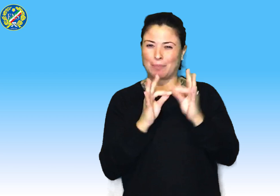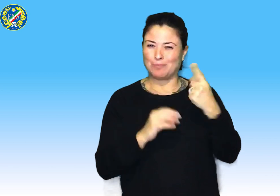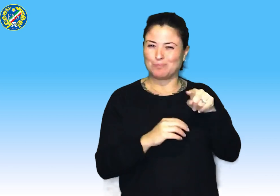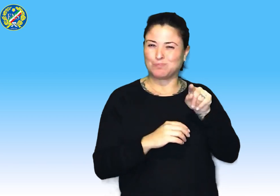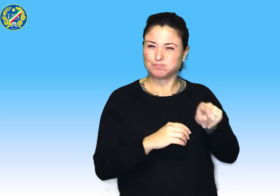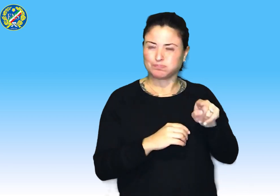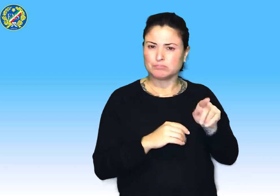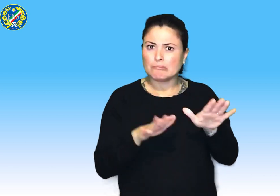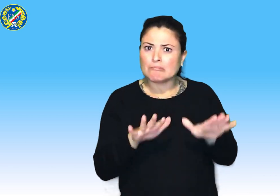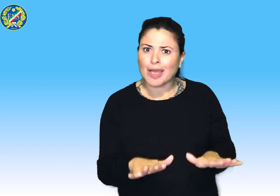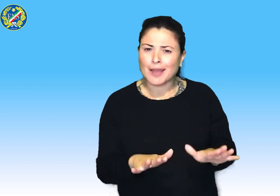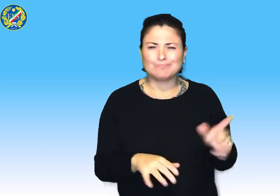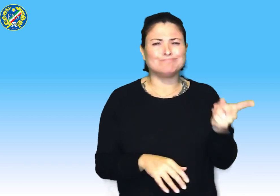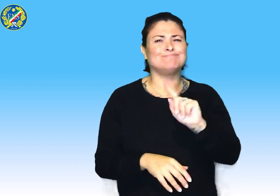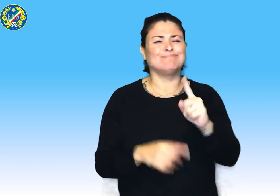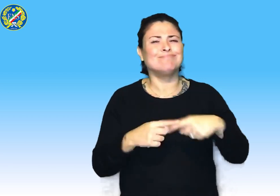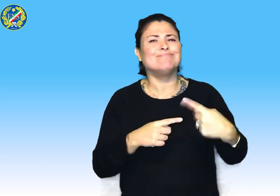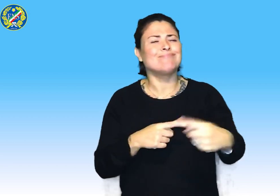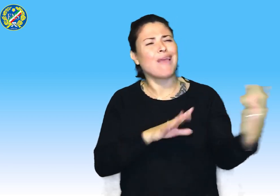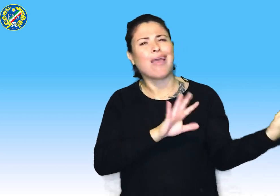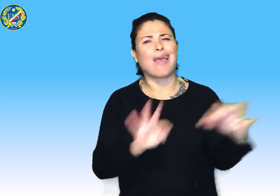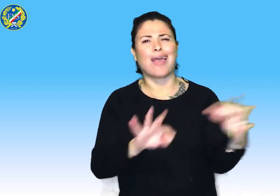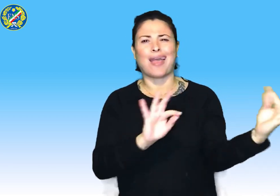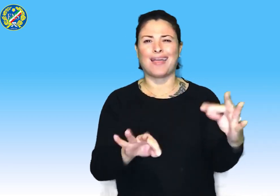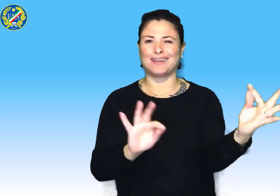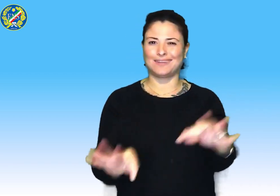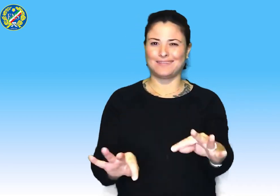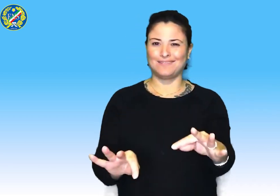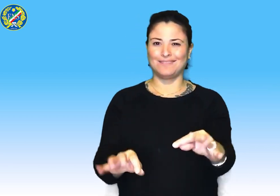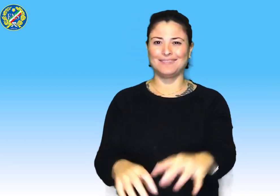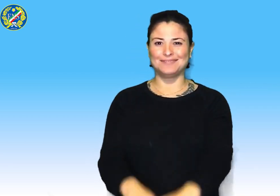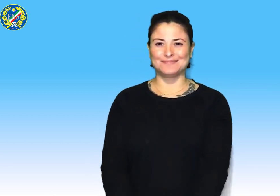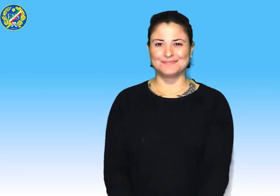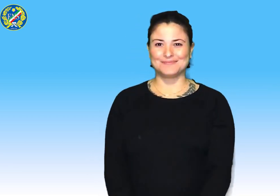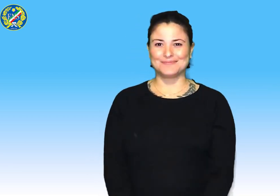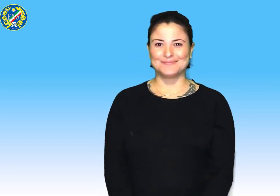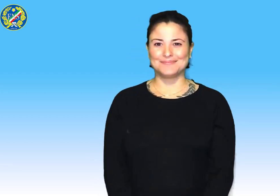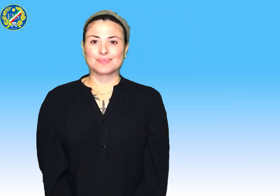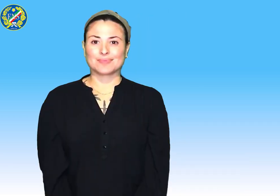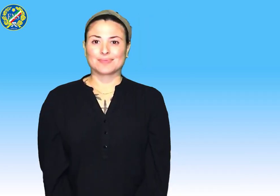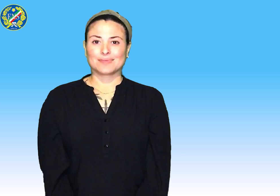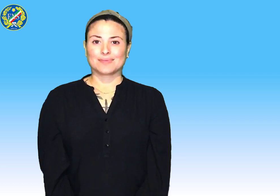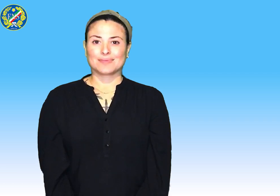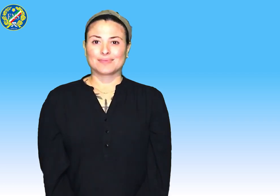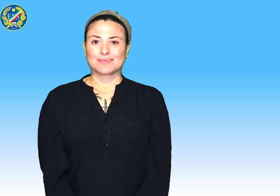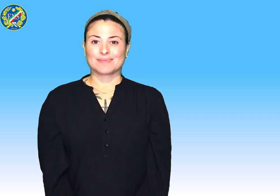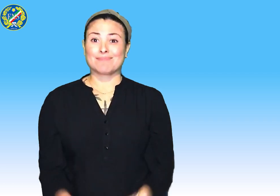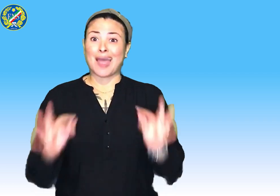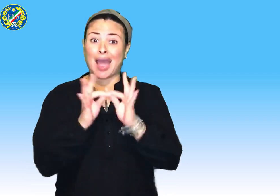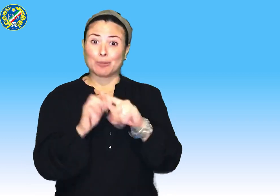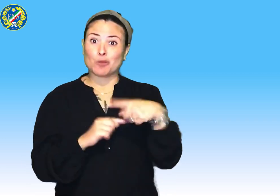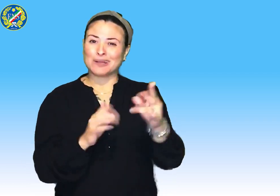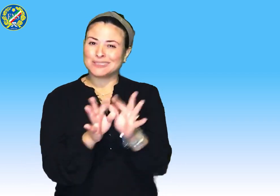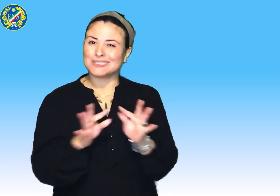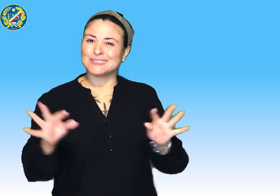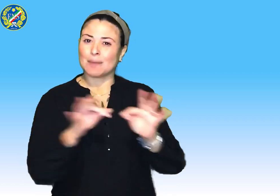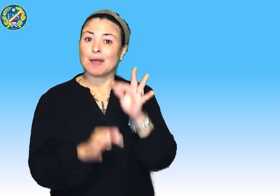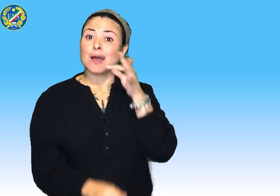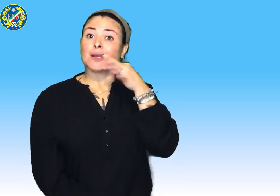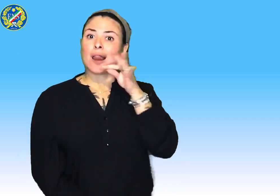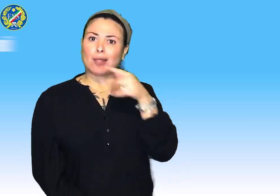di “Come Ti Senti”, il progetto ENS per promuovere salute e prevenzione nella comunità sorda,